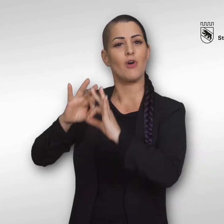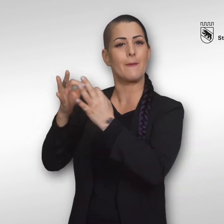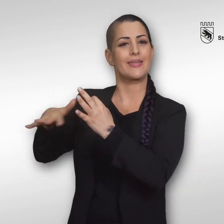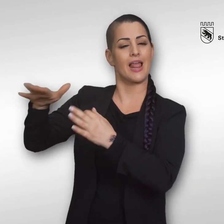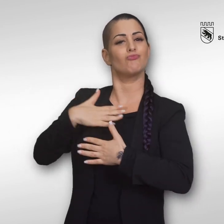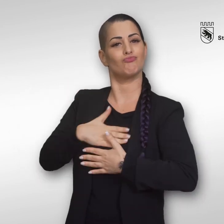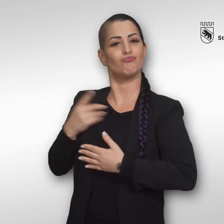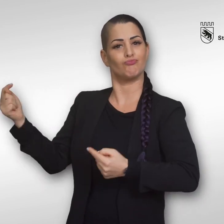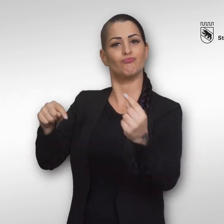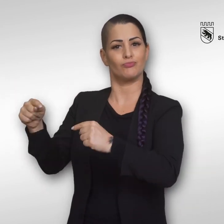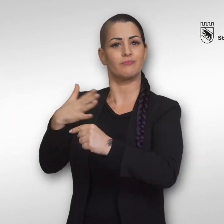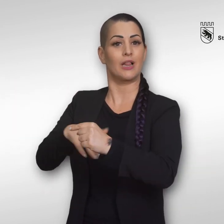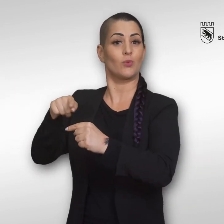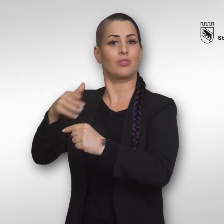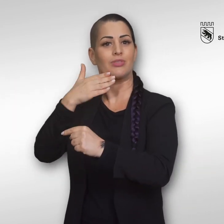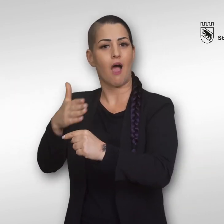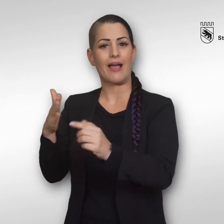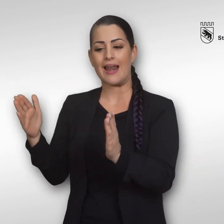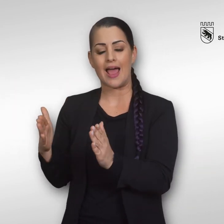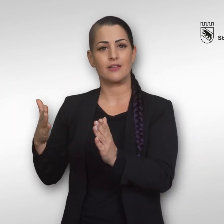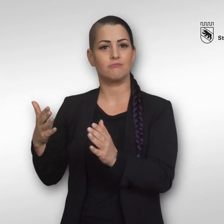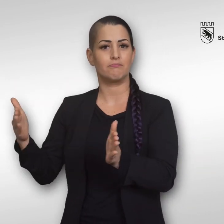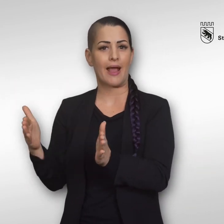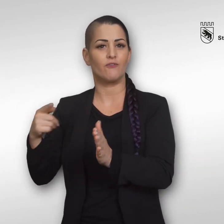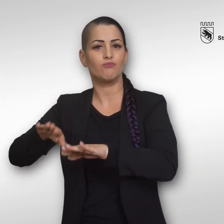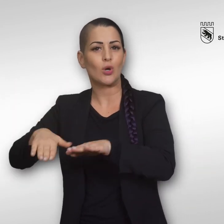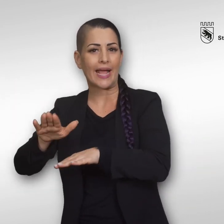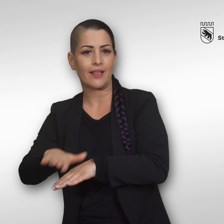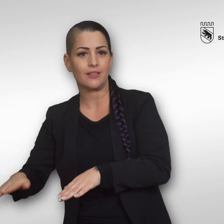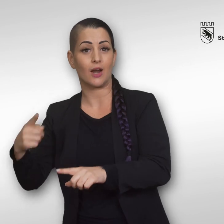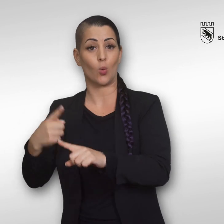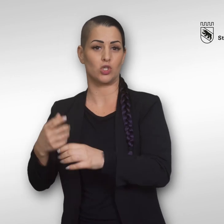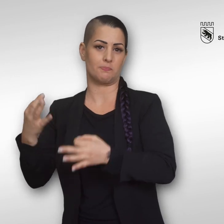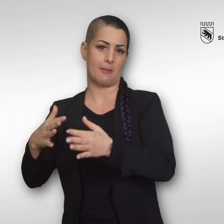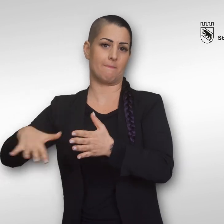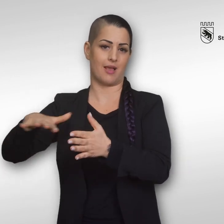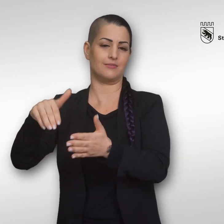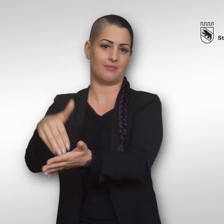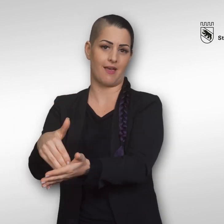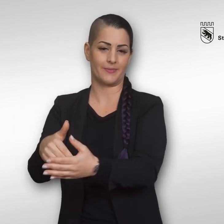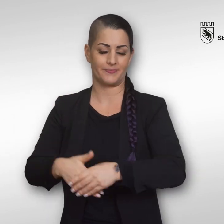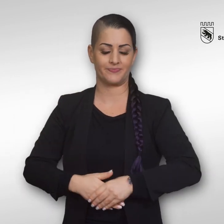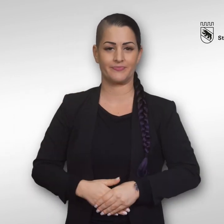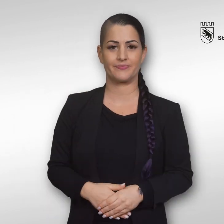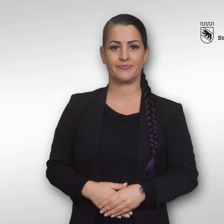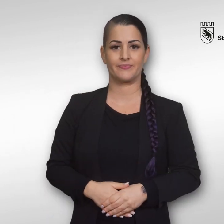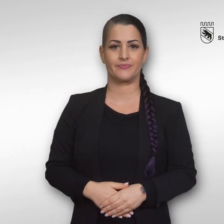Familien kommen dank einem Kleinkinderbecken und einem Kinderspielplatz auch auf ihre Kosten.